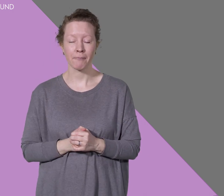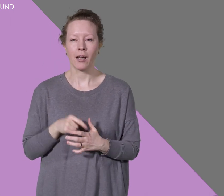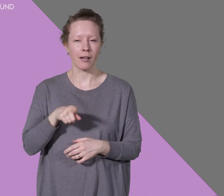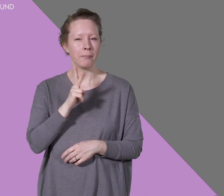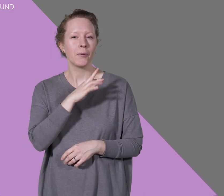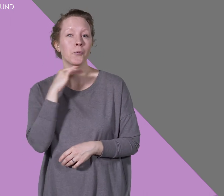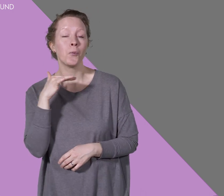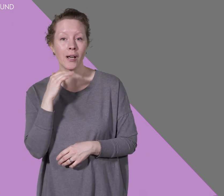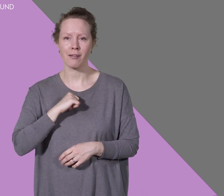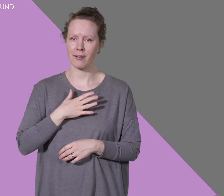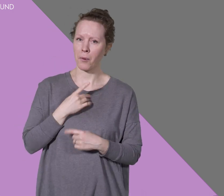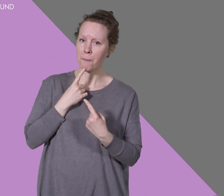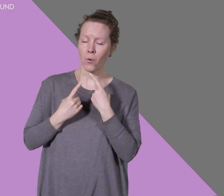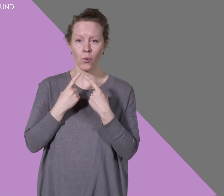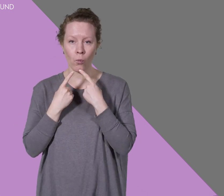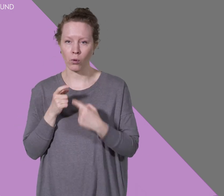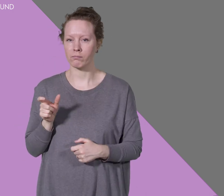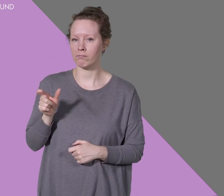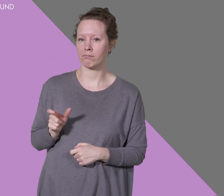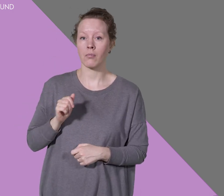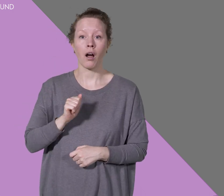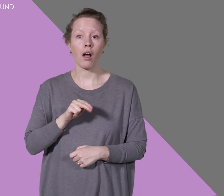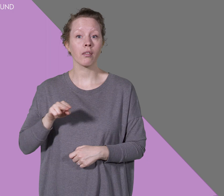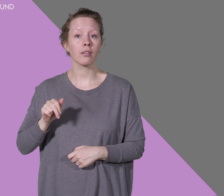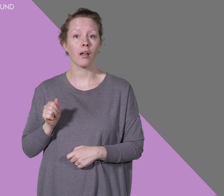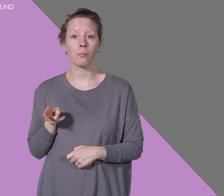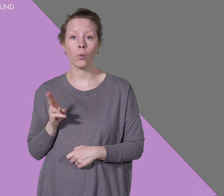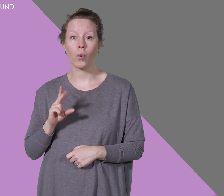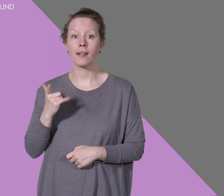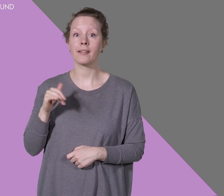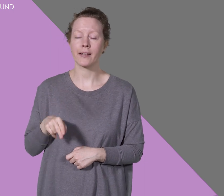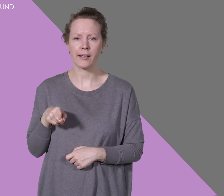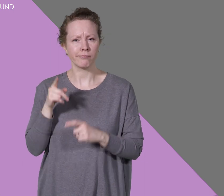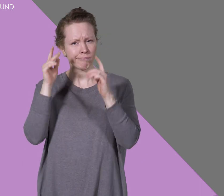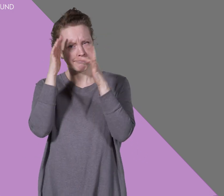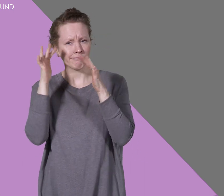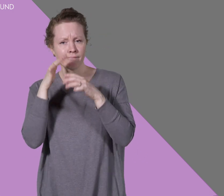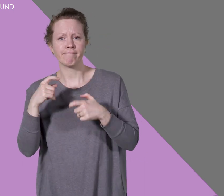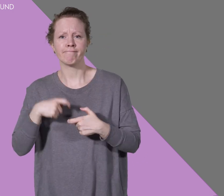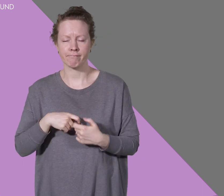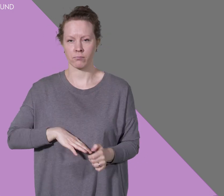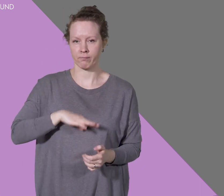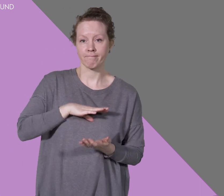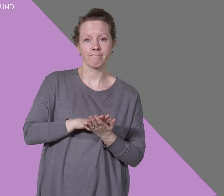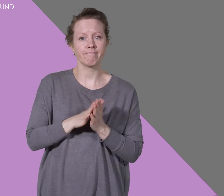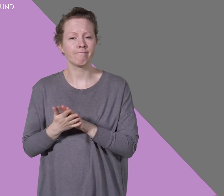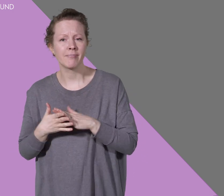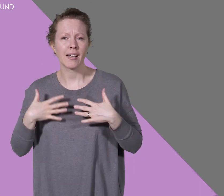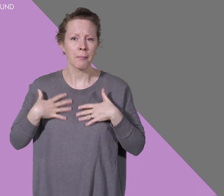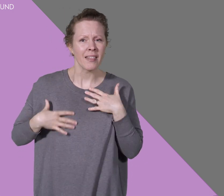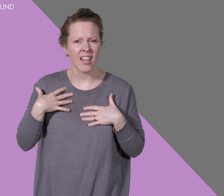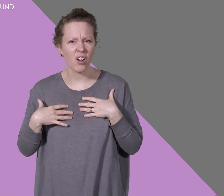I den underhållande monologen tar Anna Hultin upp frågor om klimakteriet -